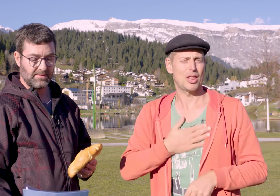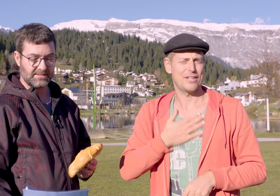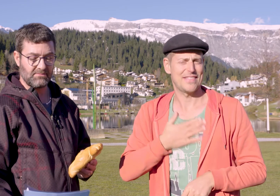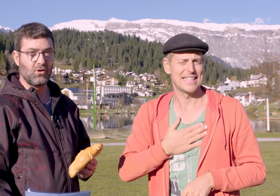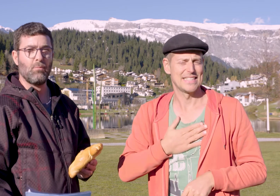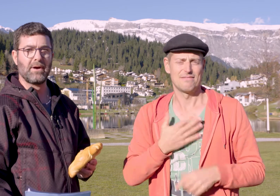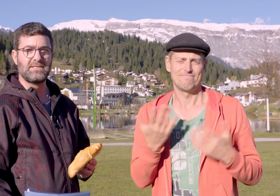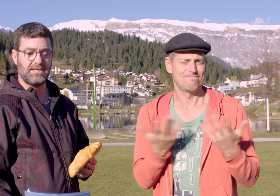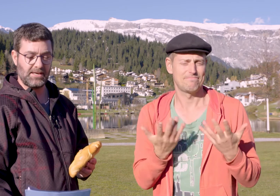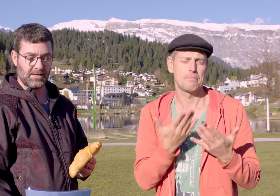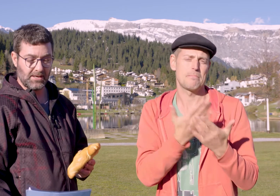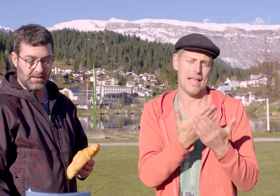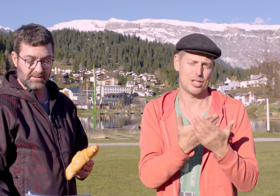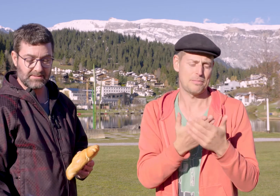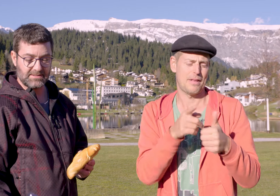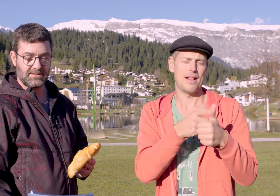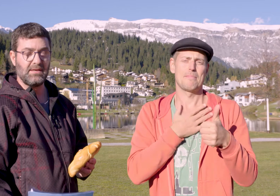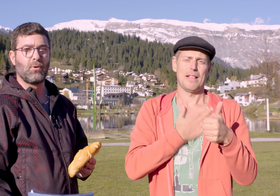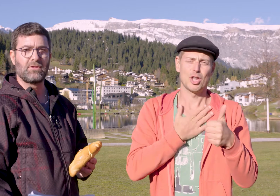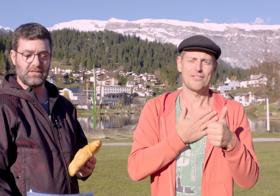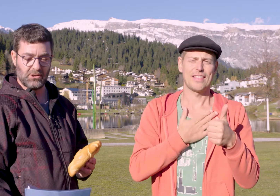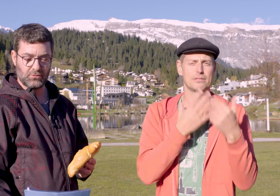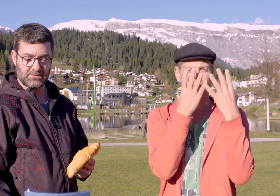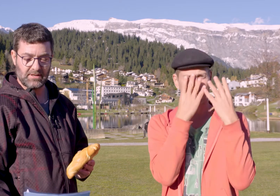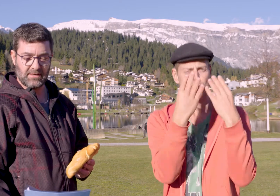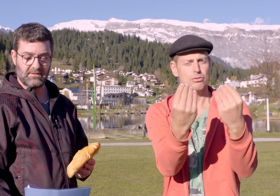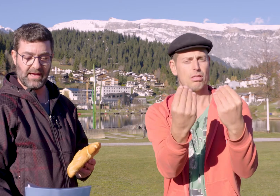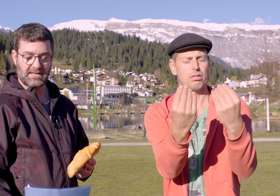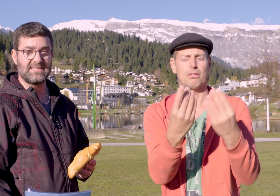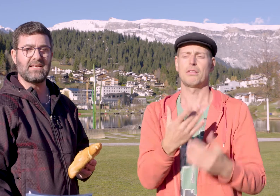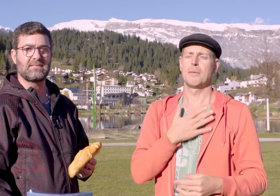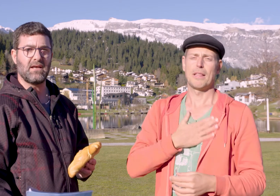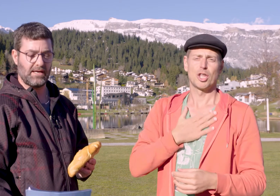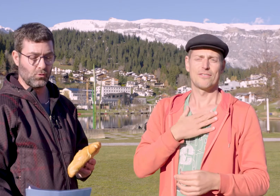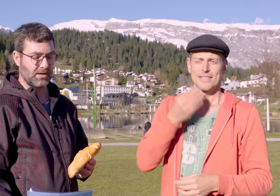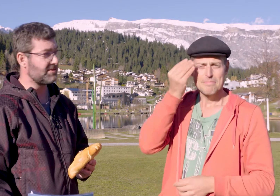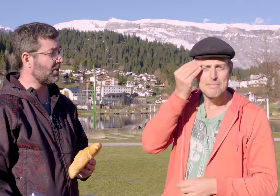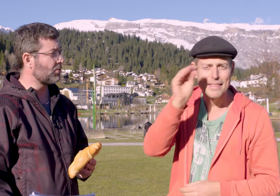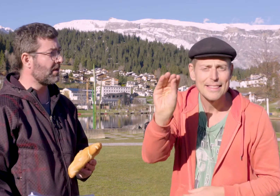teilen zu können, Geborgenheit zu erfahren, die Möglichkeit sich aus- und weiterzubilden,